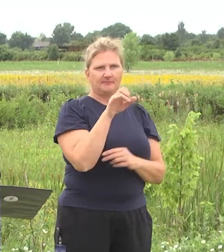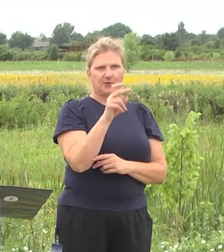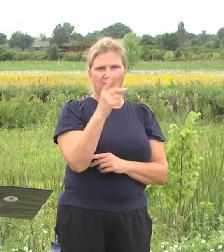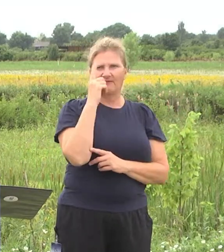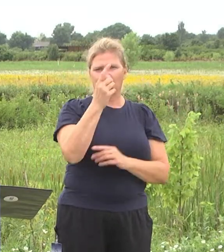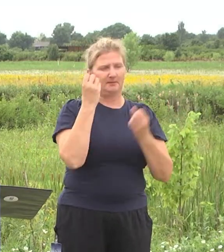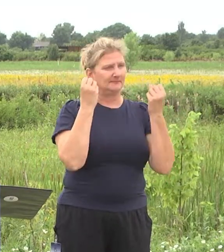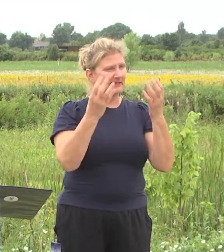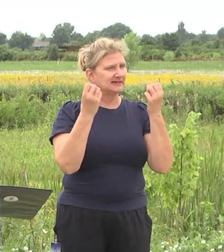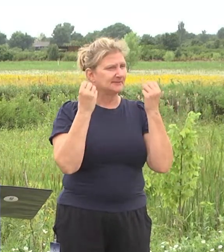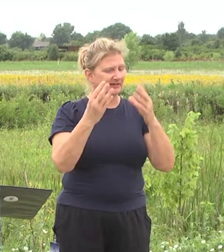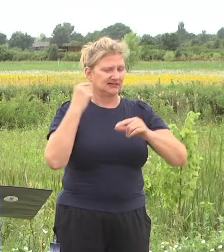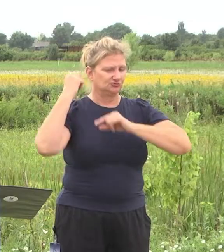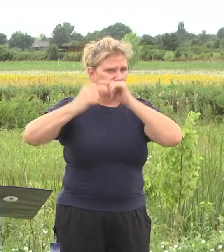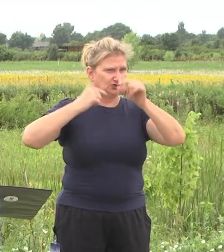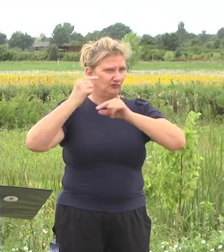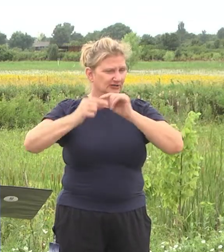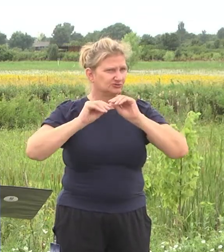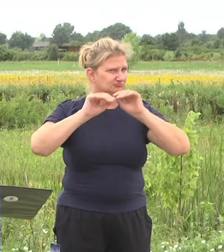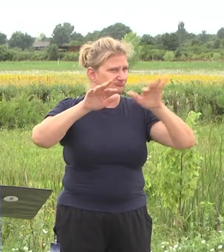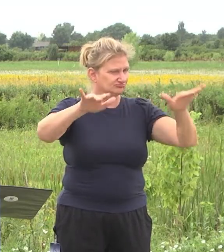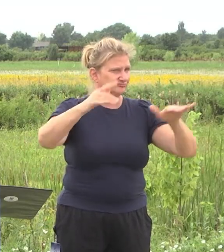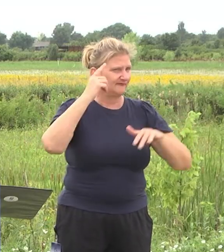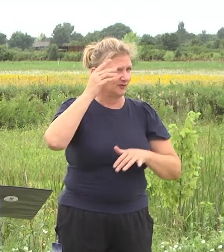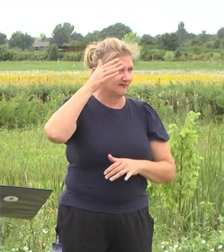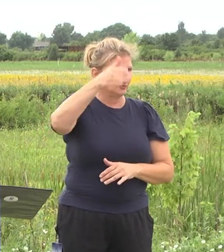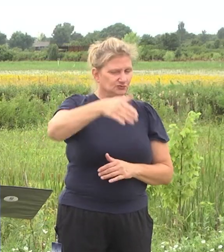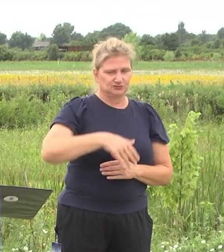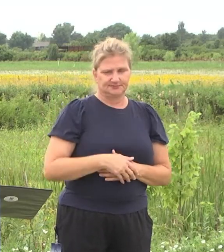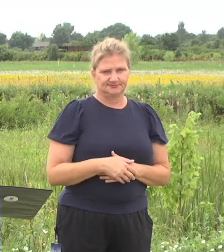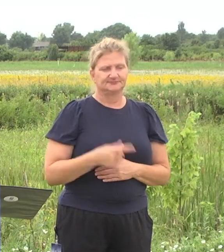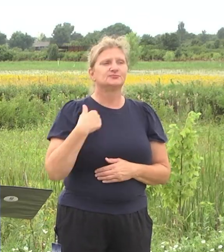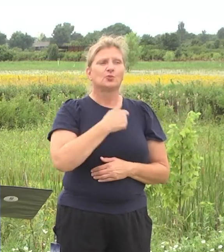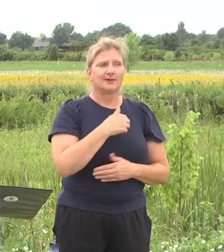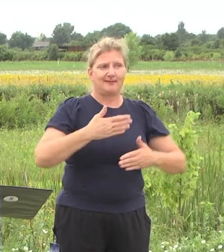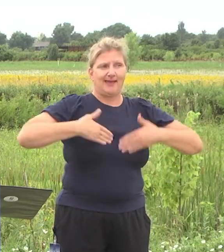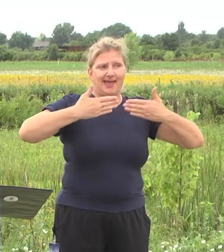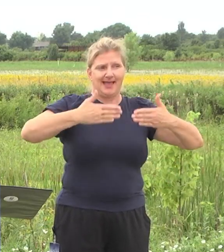Nos complace enormemente estar aquí hoy para inaugurar la siguiente fase del desarrollo del